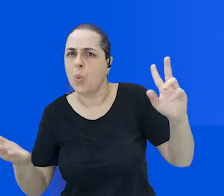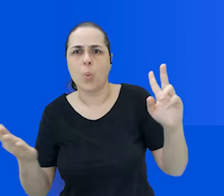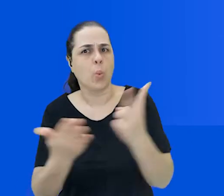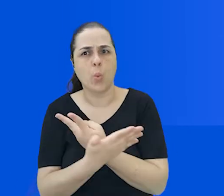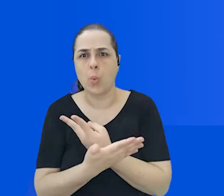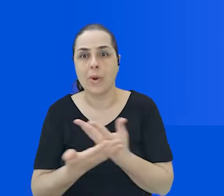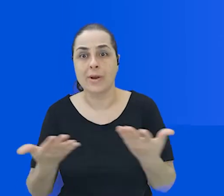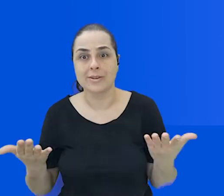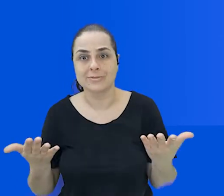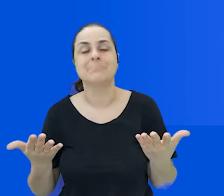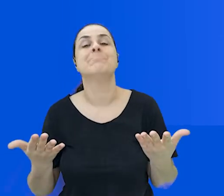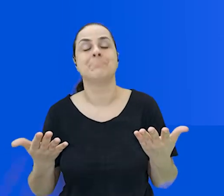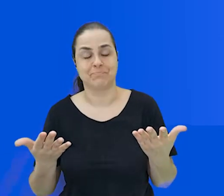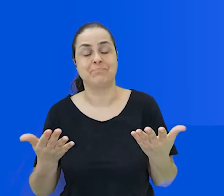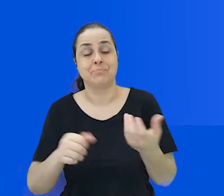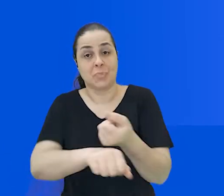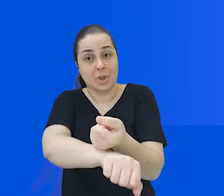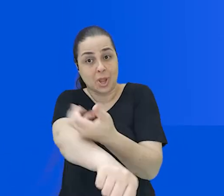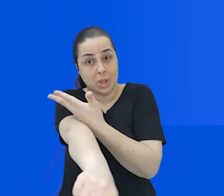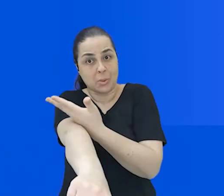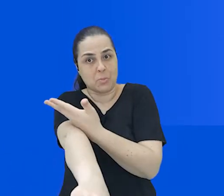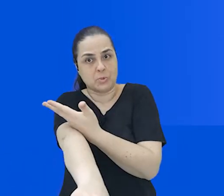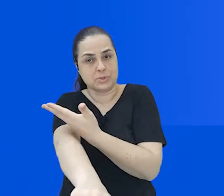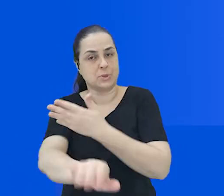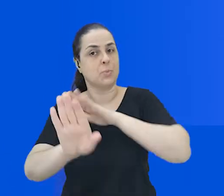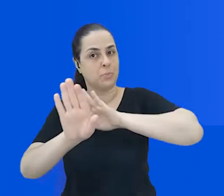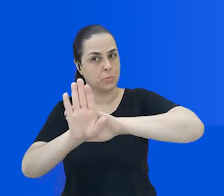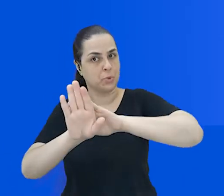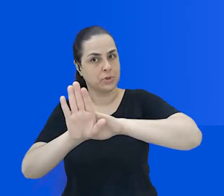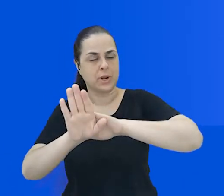Sempre as emoções têm um fundo de sobrevivência,